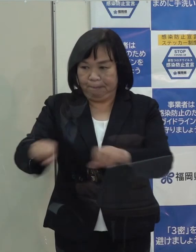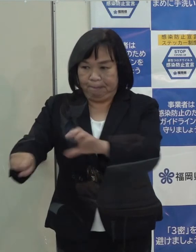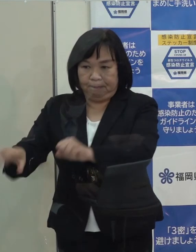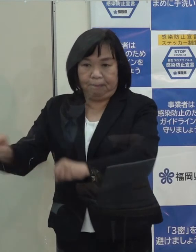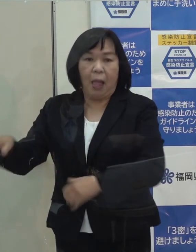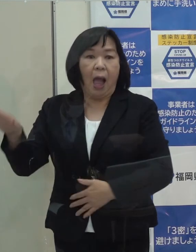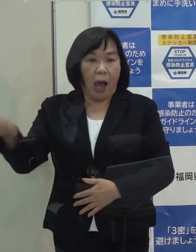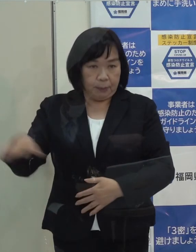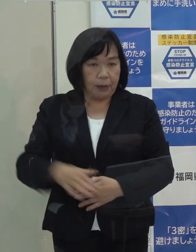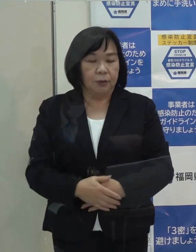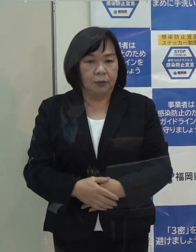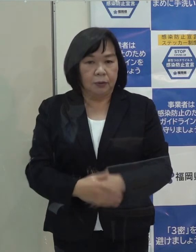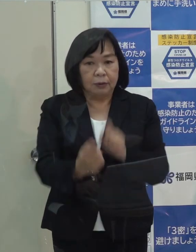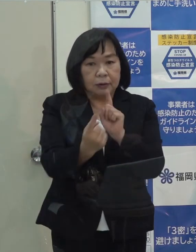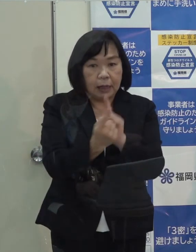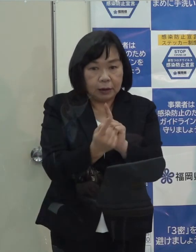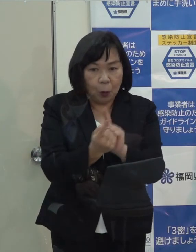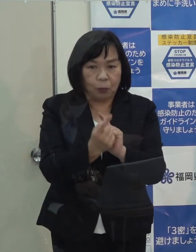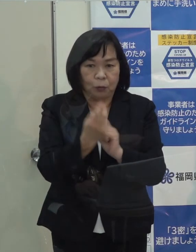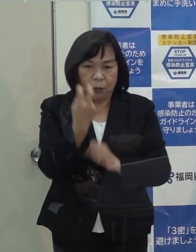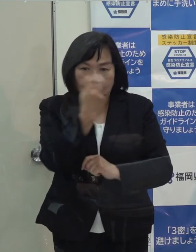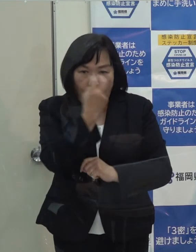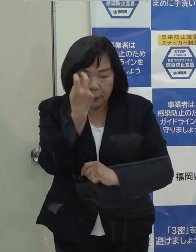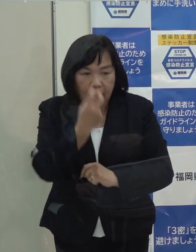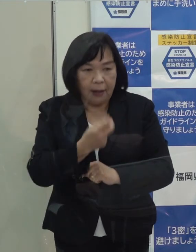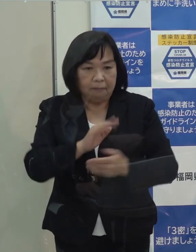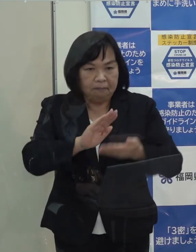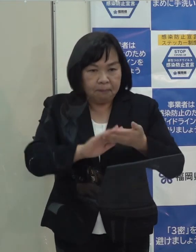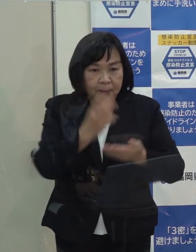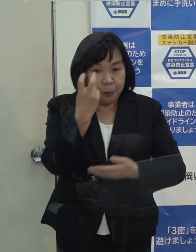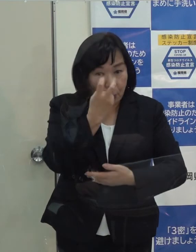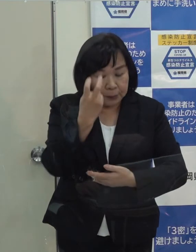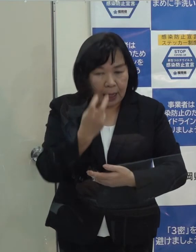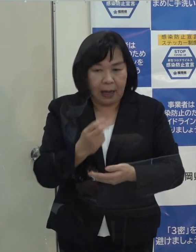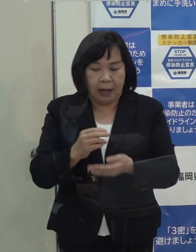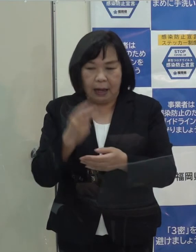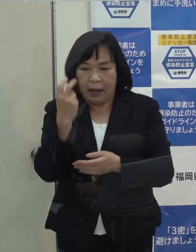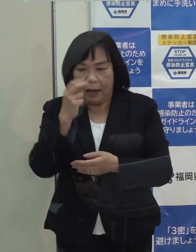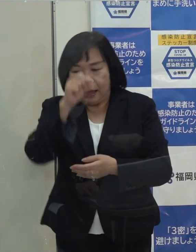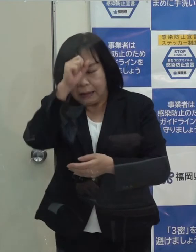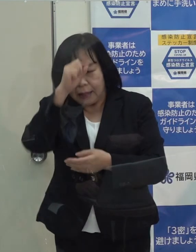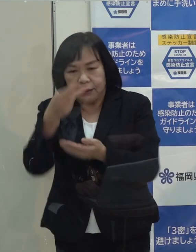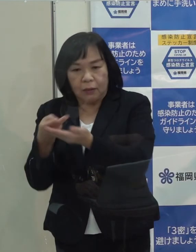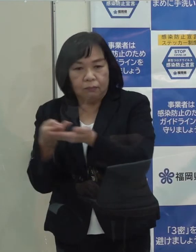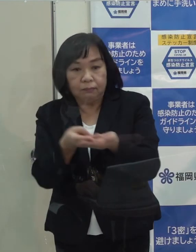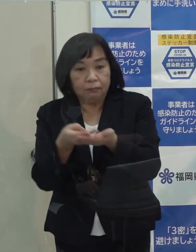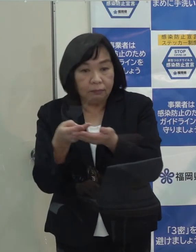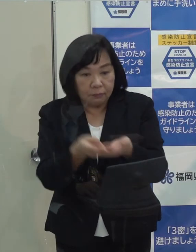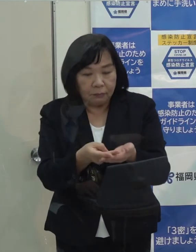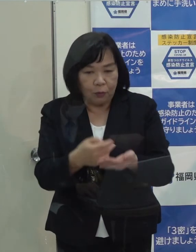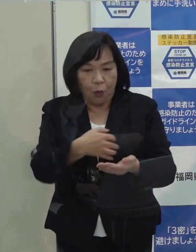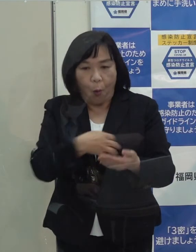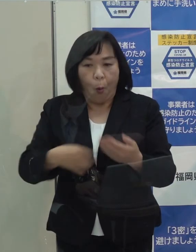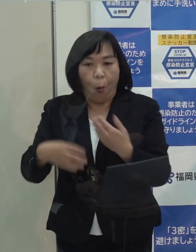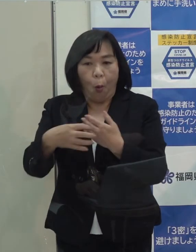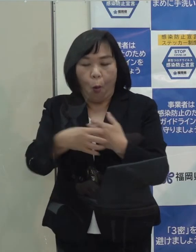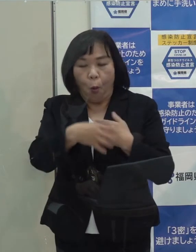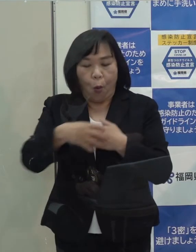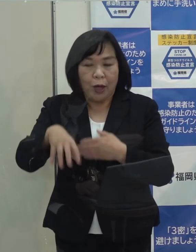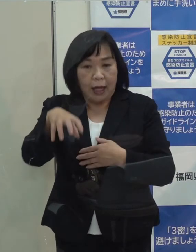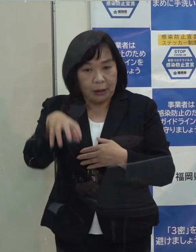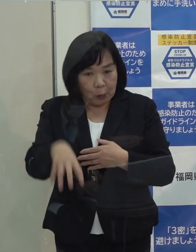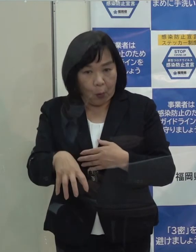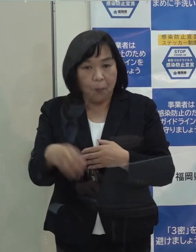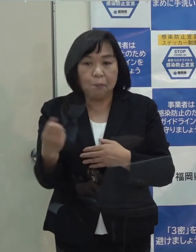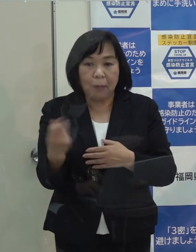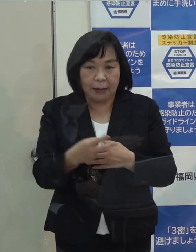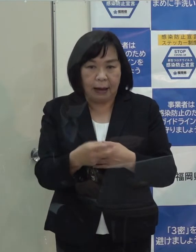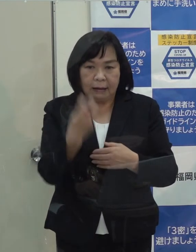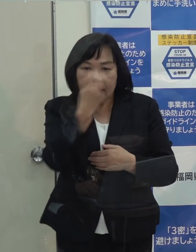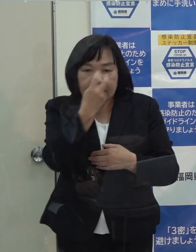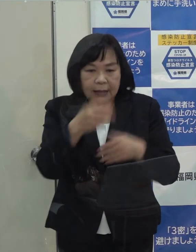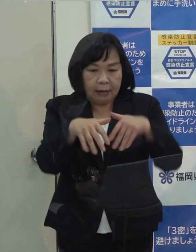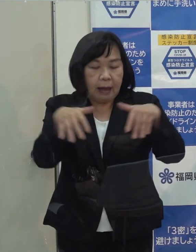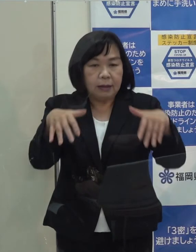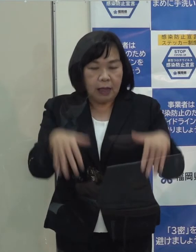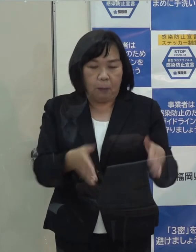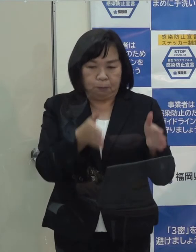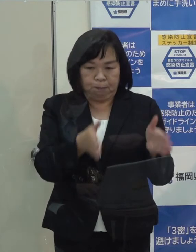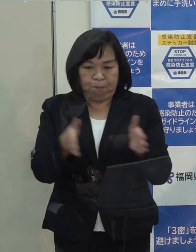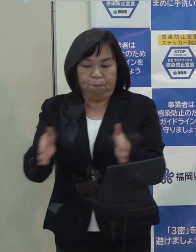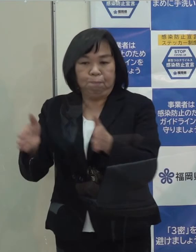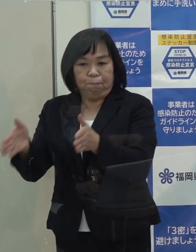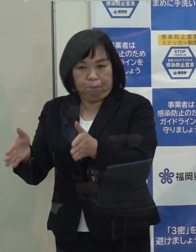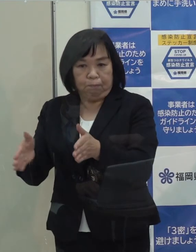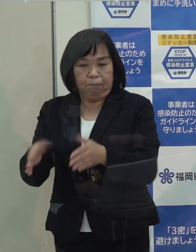そして 接触者調査や患者の搬送を行う保健所及び検査体制も整備や確保をしています